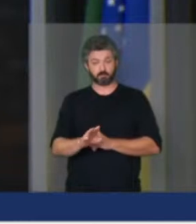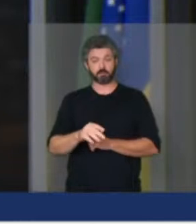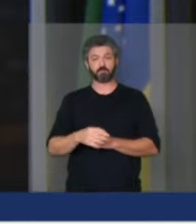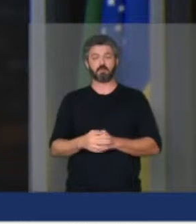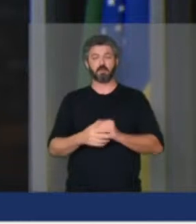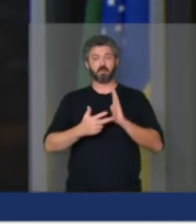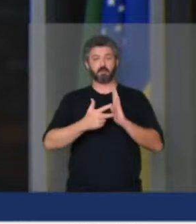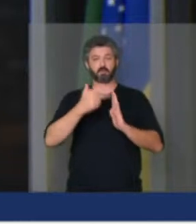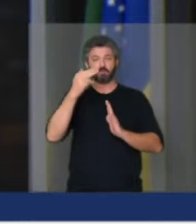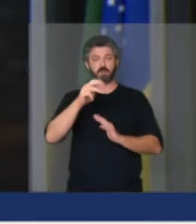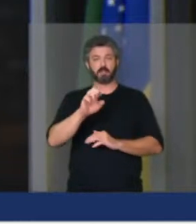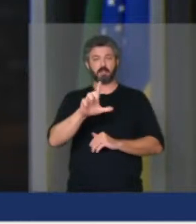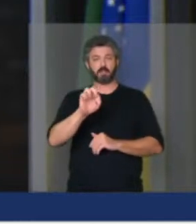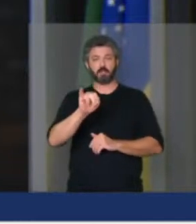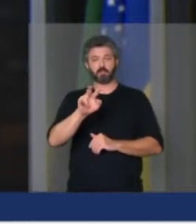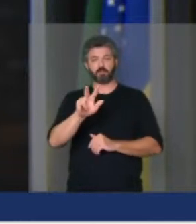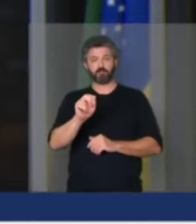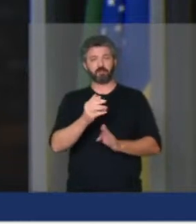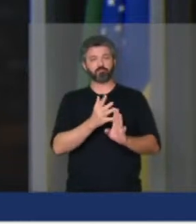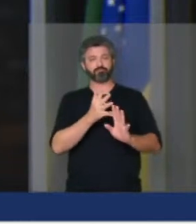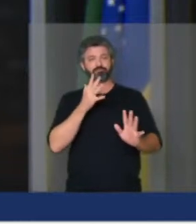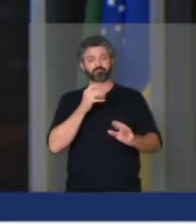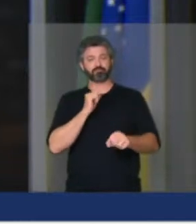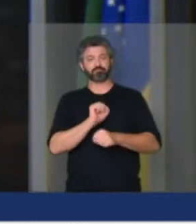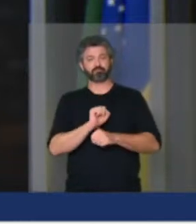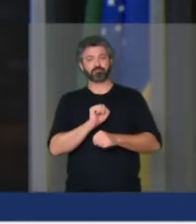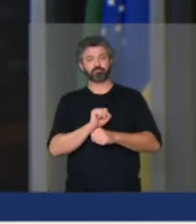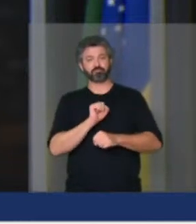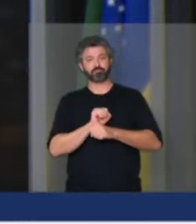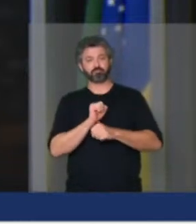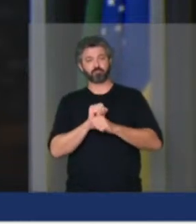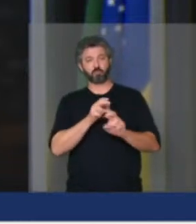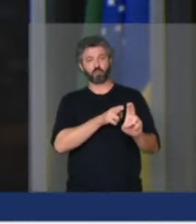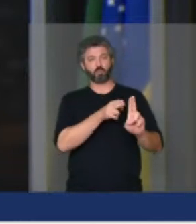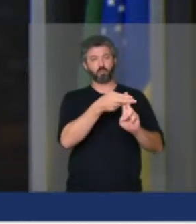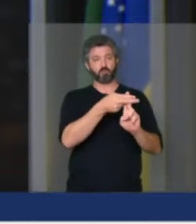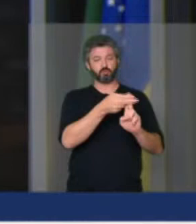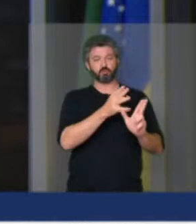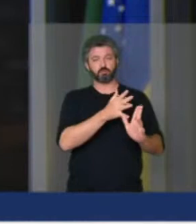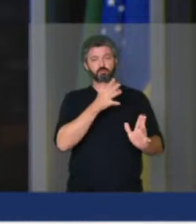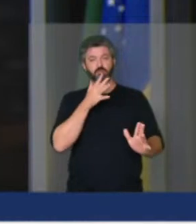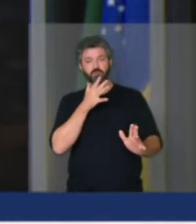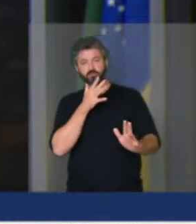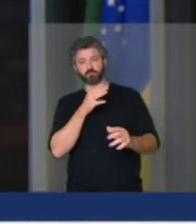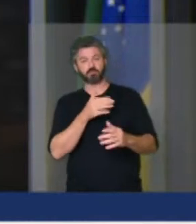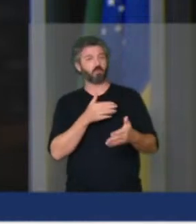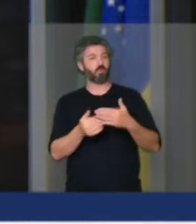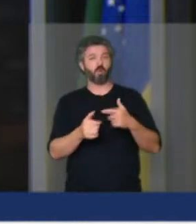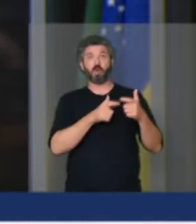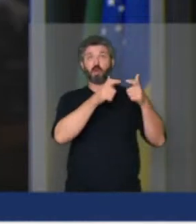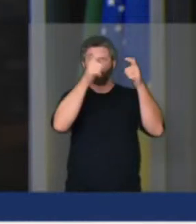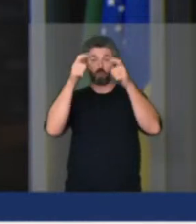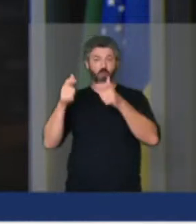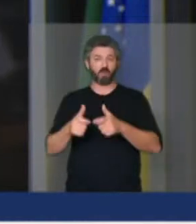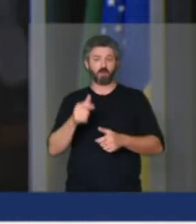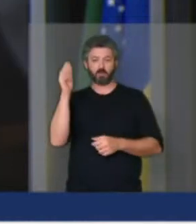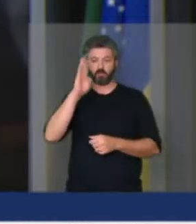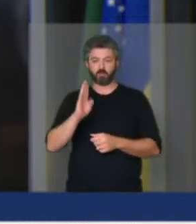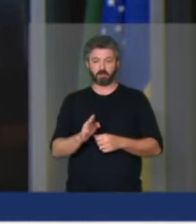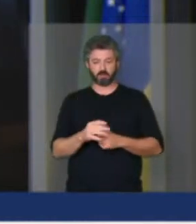REPRESADAS NA FILA DO SUS DE CANTO A CANTO NO NOSSO PAÍS É UMA DÉCADA A GENTE VENDO FALAR DE CIRURGIAS ELETIVAS.